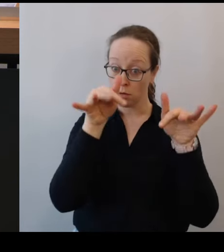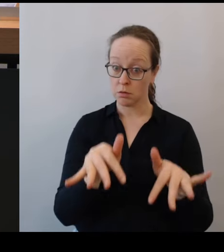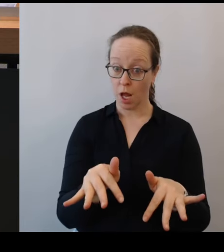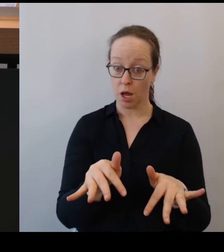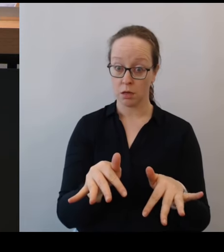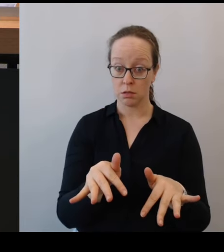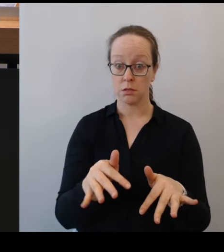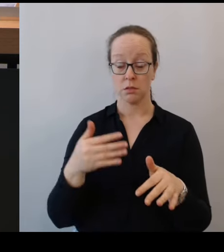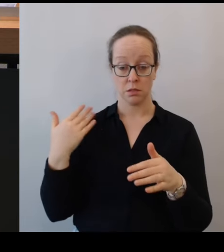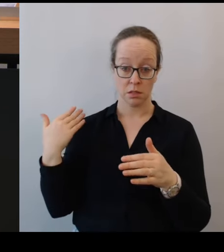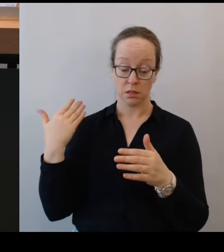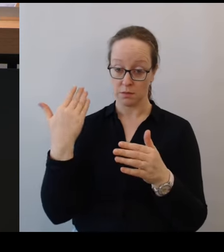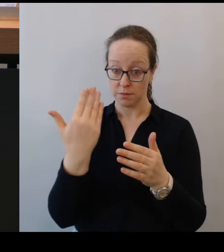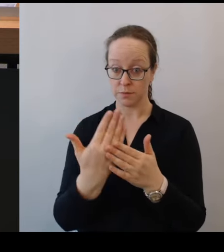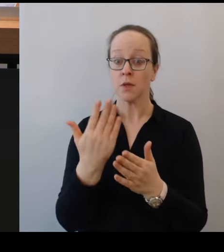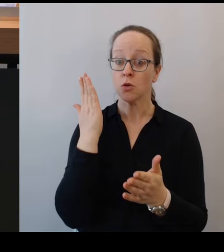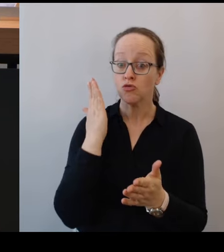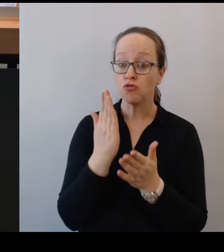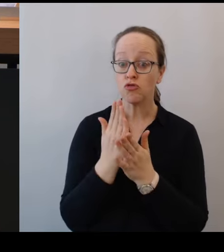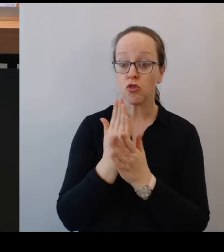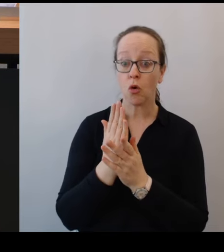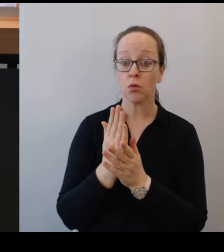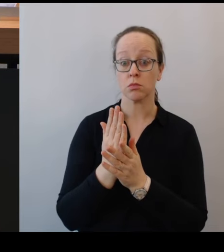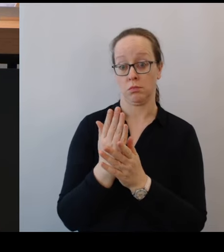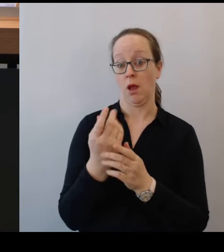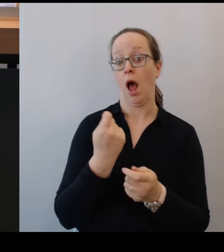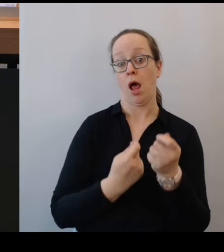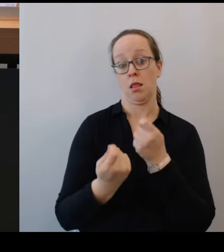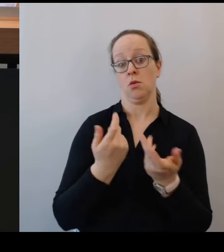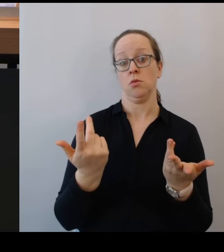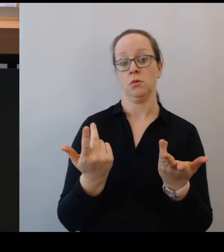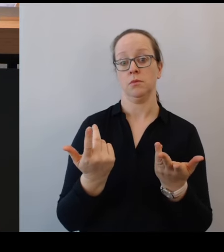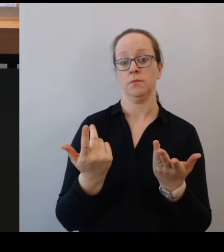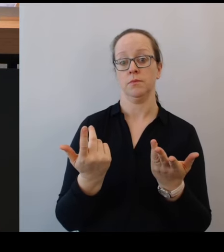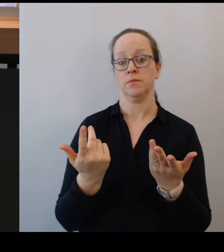Zwei Tage bevor Sie Ihren Antrag zur Einführung von Compliance Regeln auf